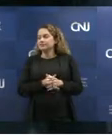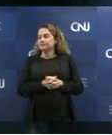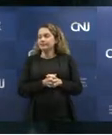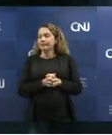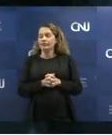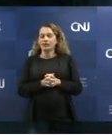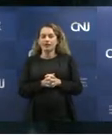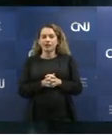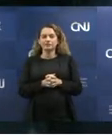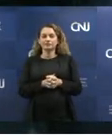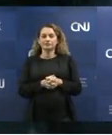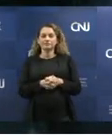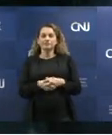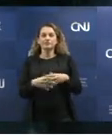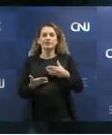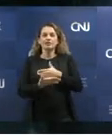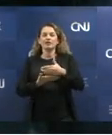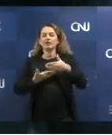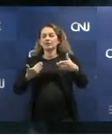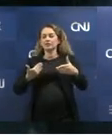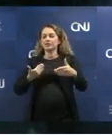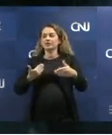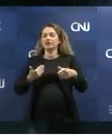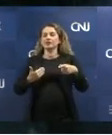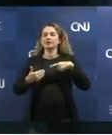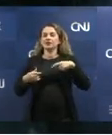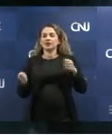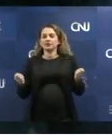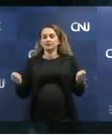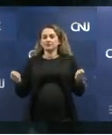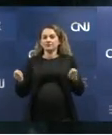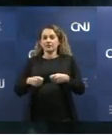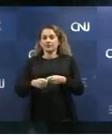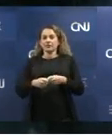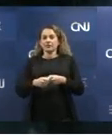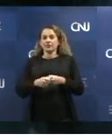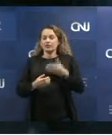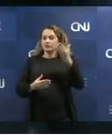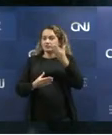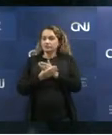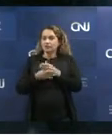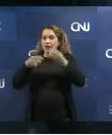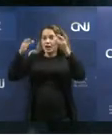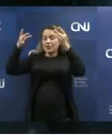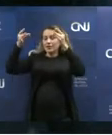objetivamente, tão somente pelo excesso de prazo em um processo específico sem que haja outros elementos que indiquem